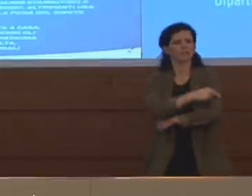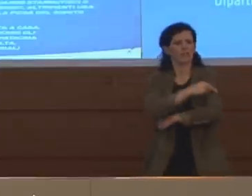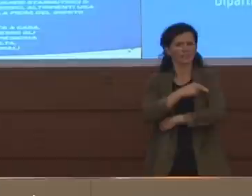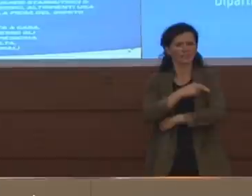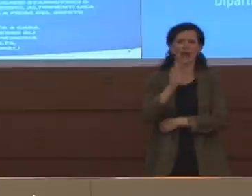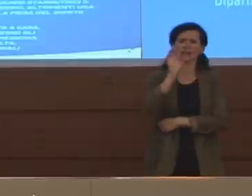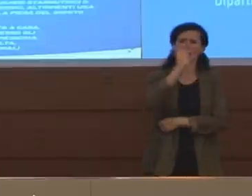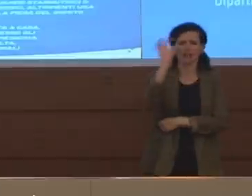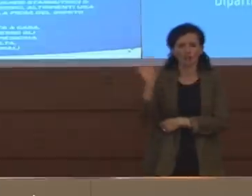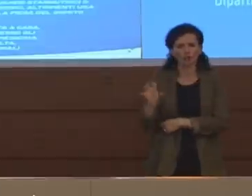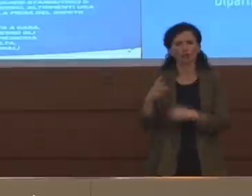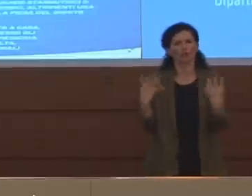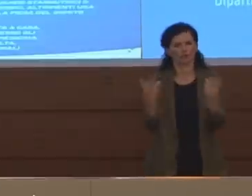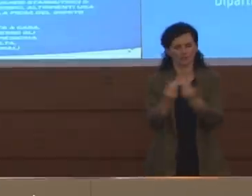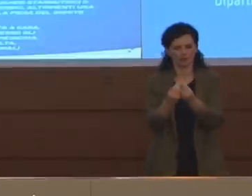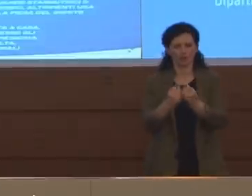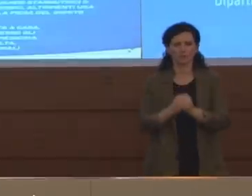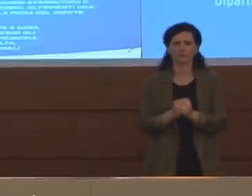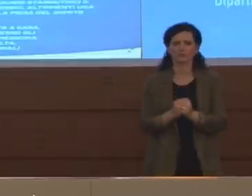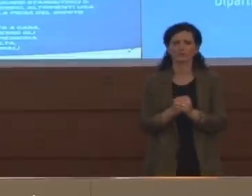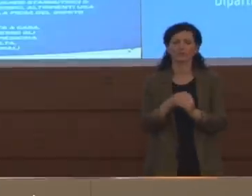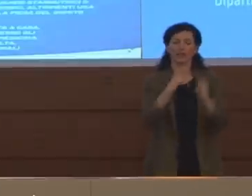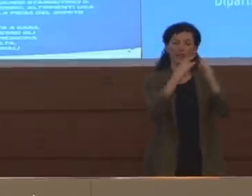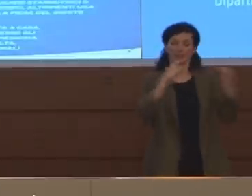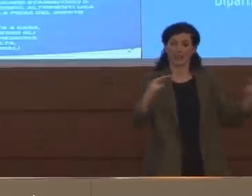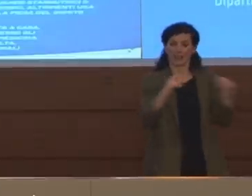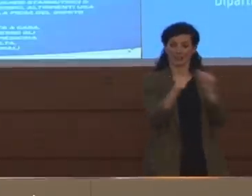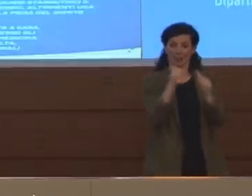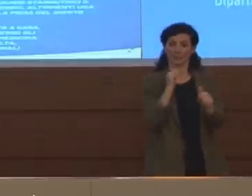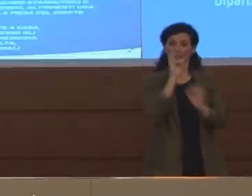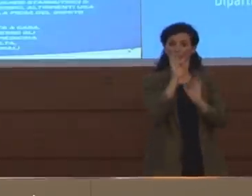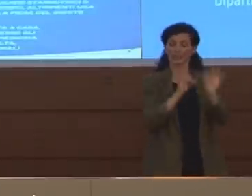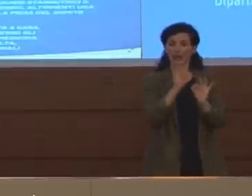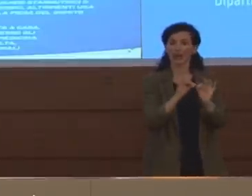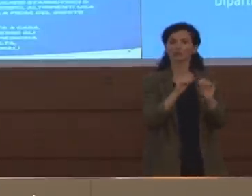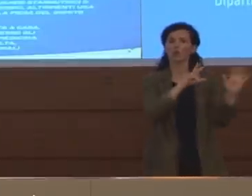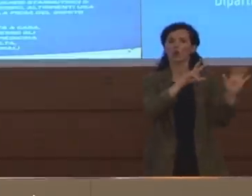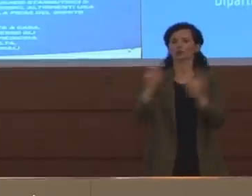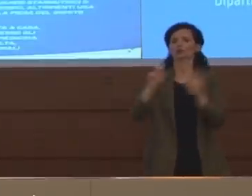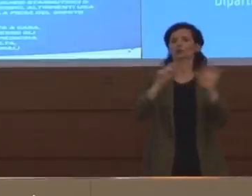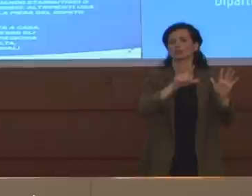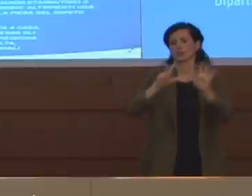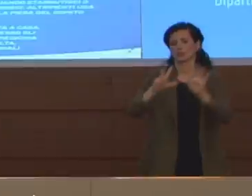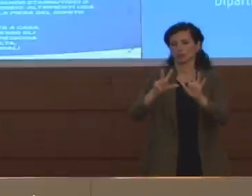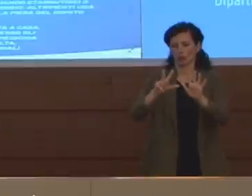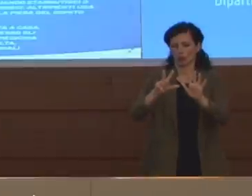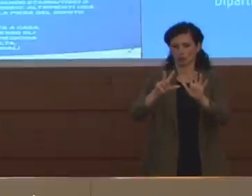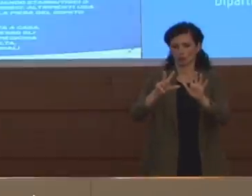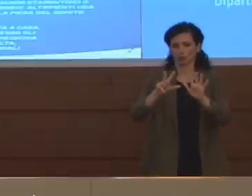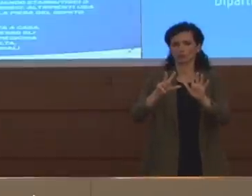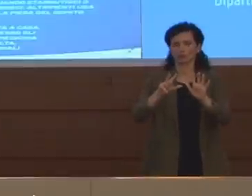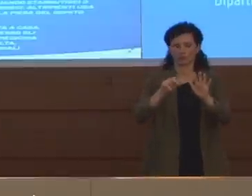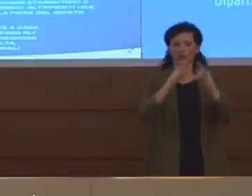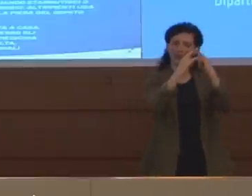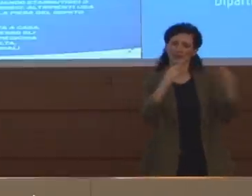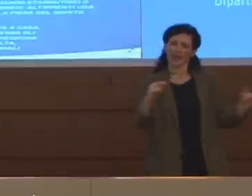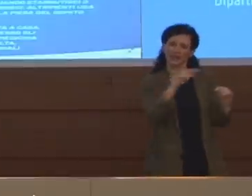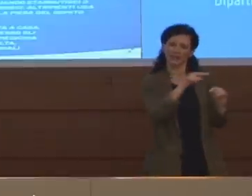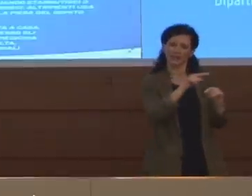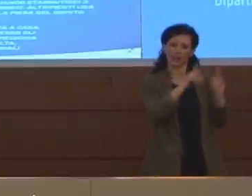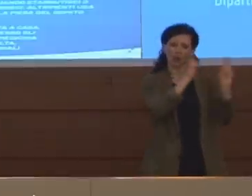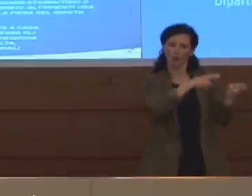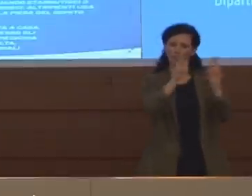Le tende per di pre-triage. Sono 878 le tende di pre-triage nelle strutture